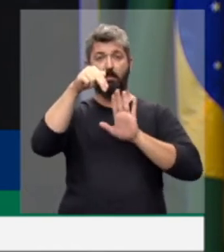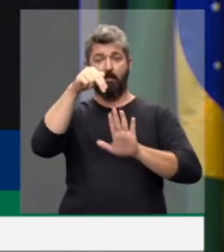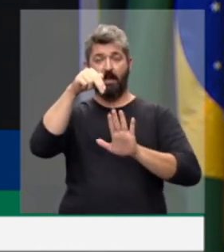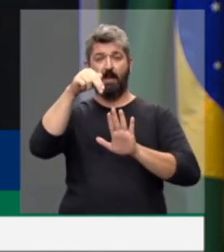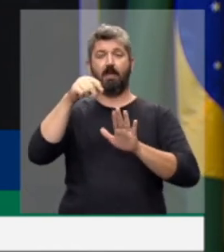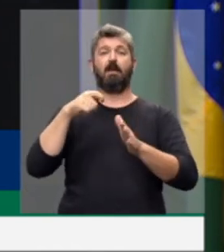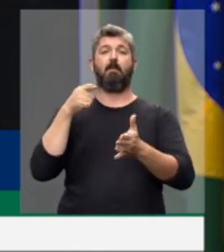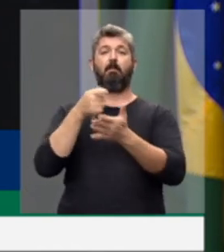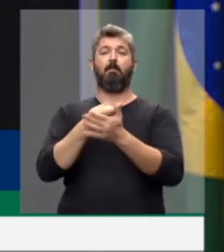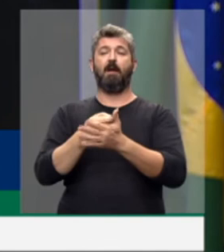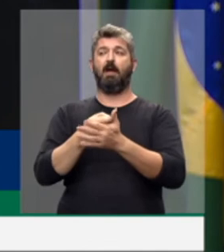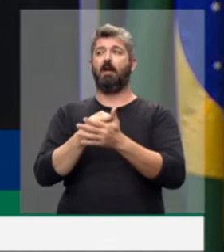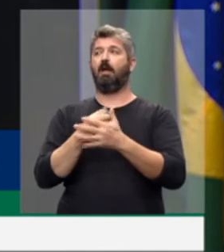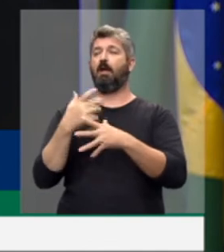TRÊS E A REVISÃO DO CÁLCULO